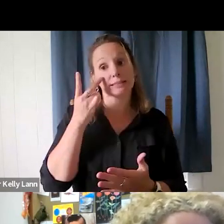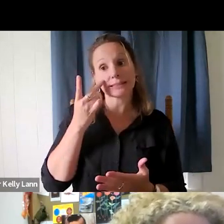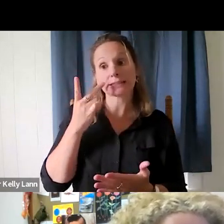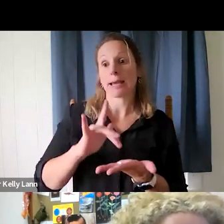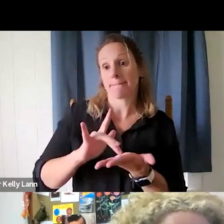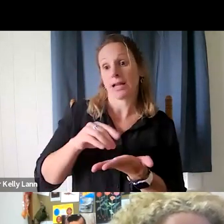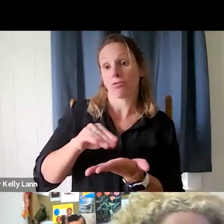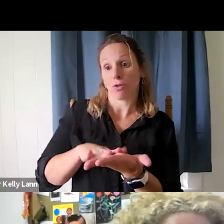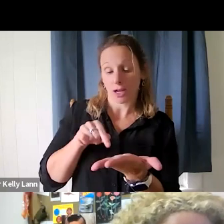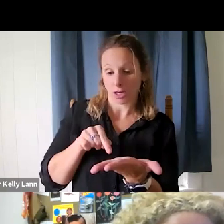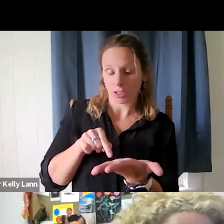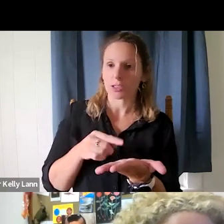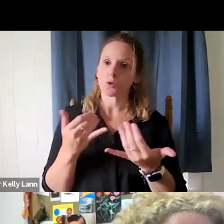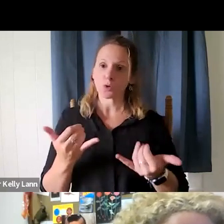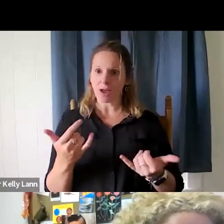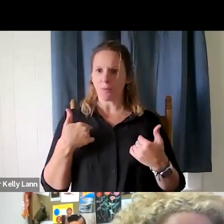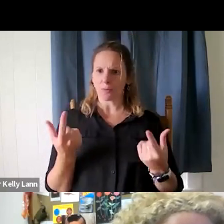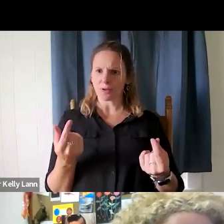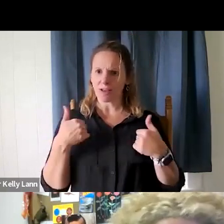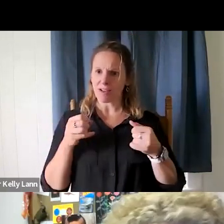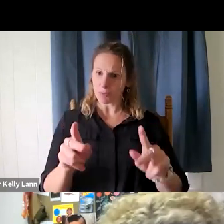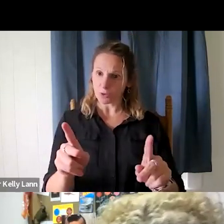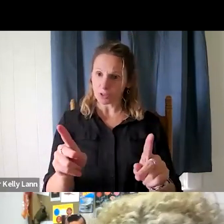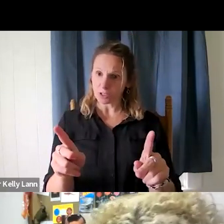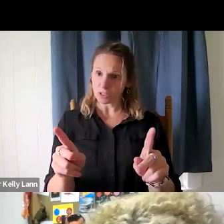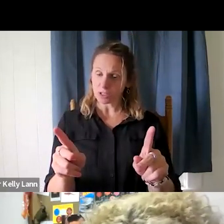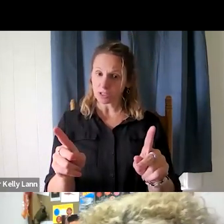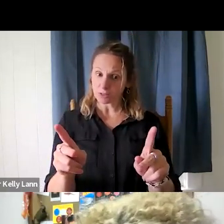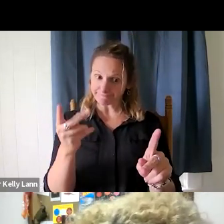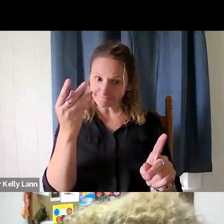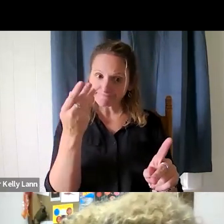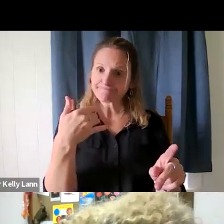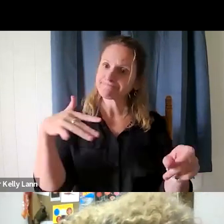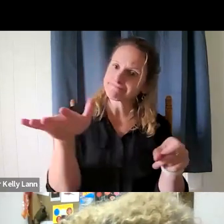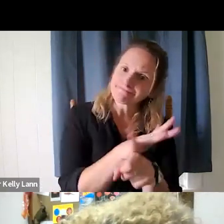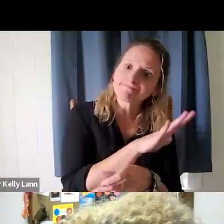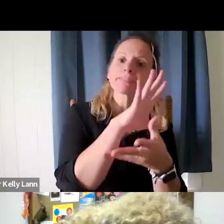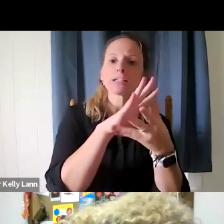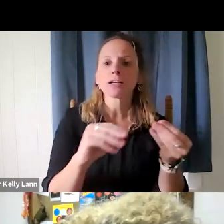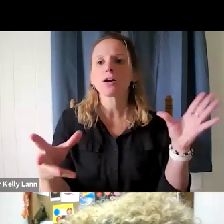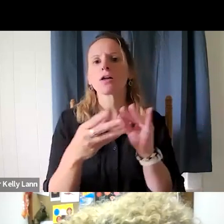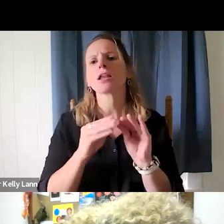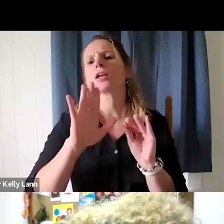Así que ahora tenemos la oportunidad de contarles la historia completa y contarles su versión de las cosas.